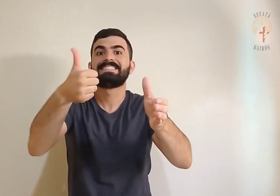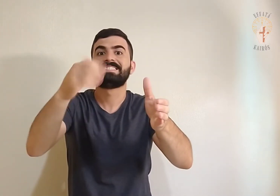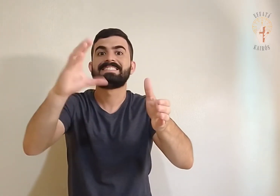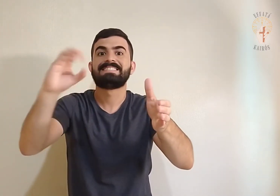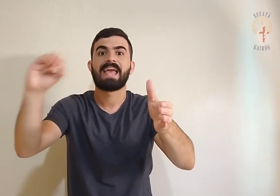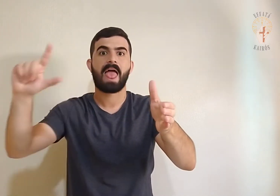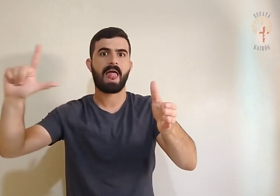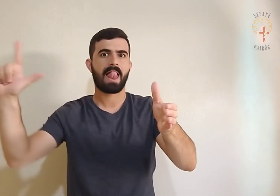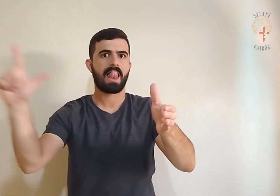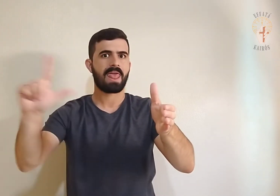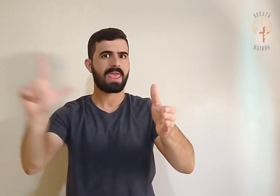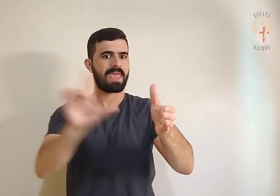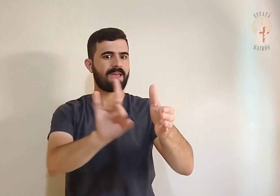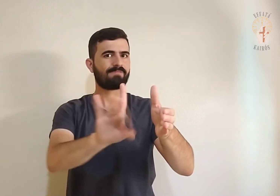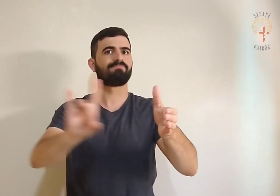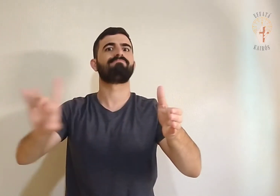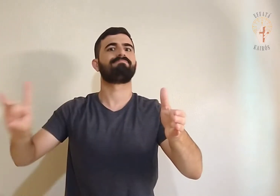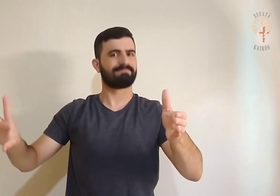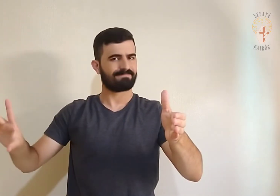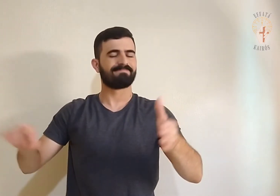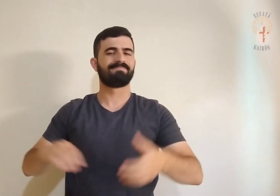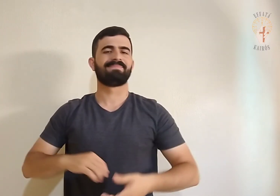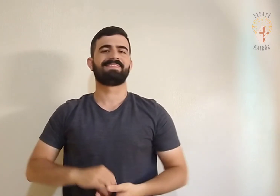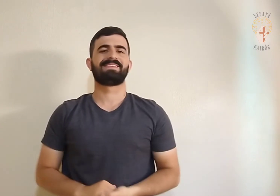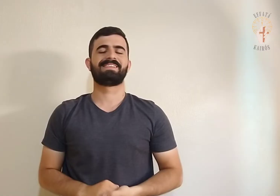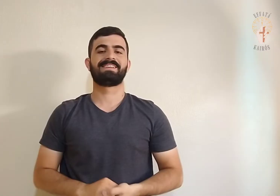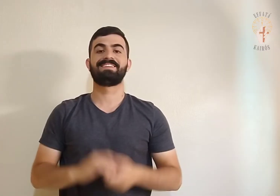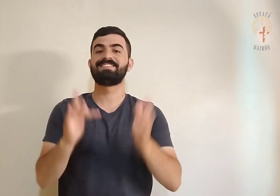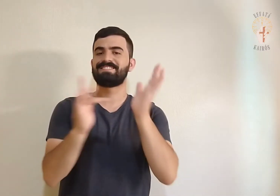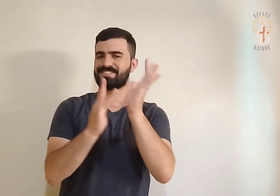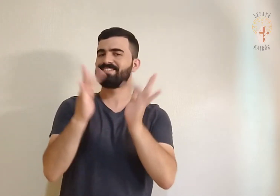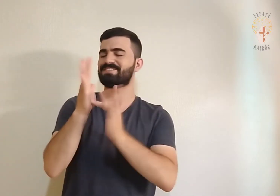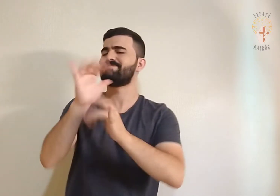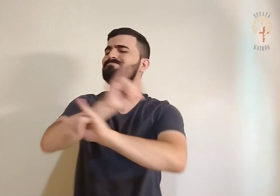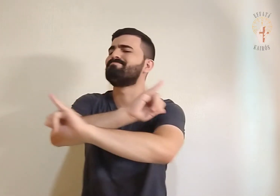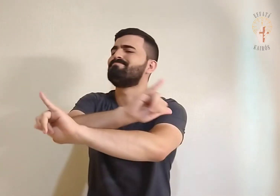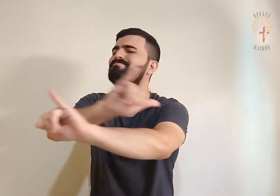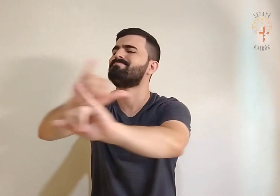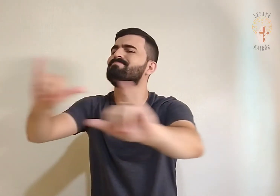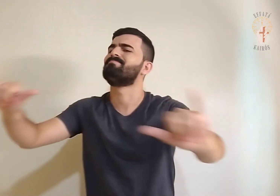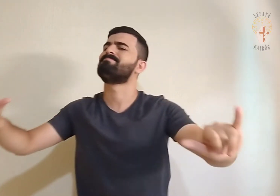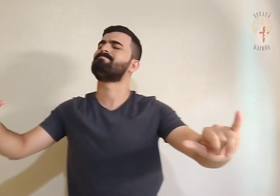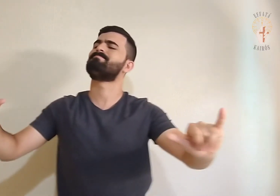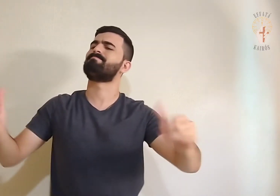7 - Jesus disse aos que estavam servindo: